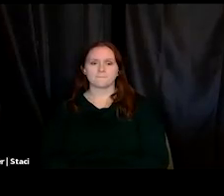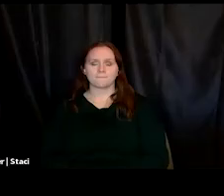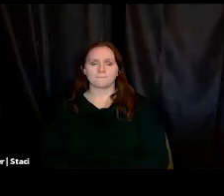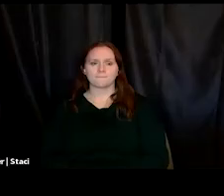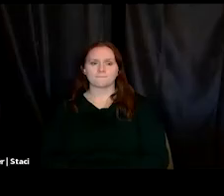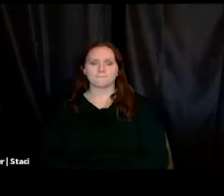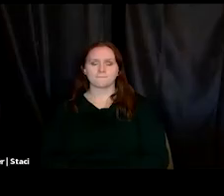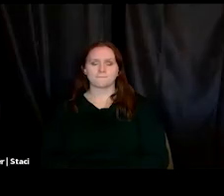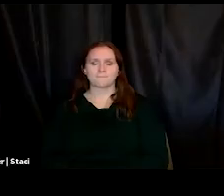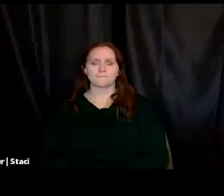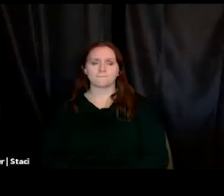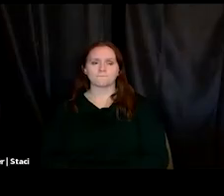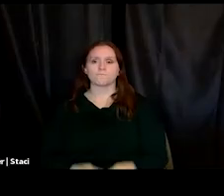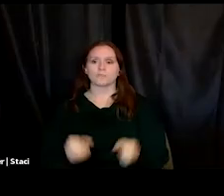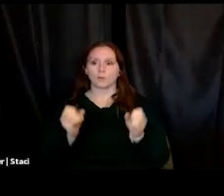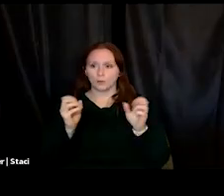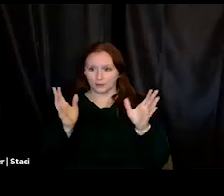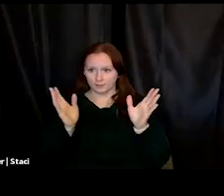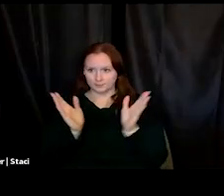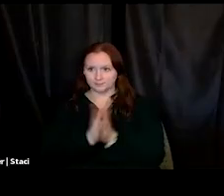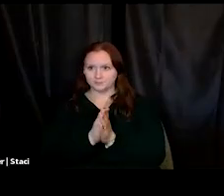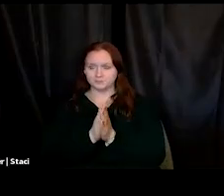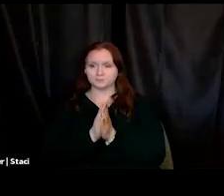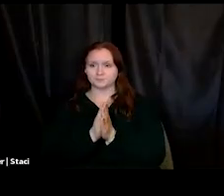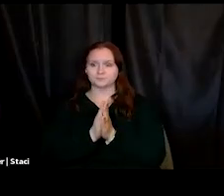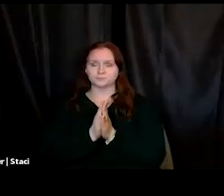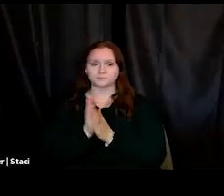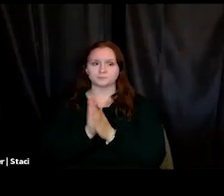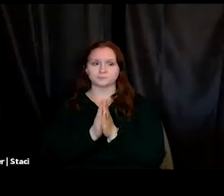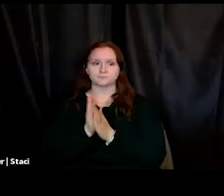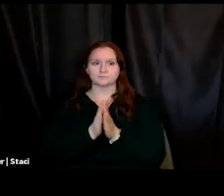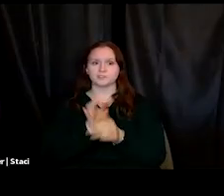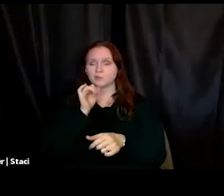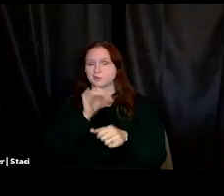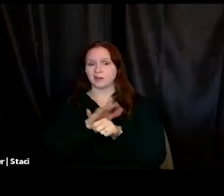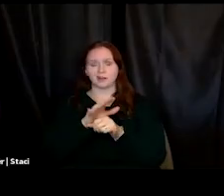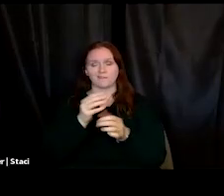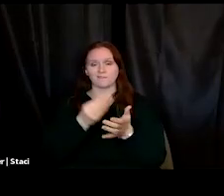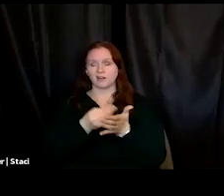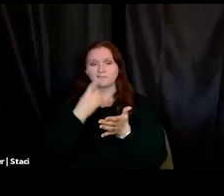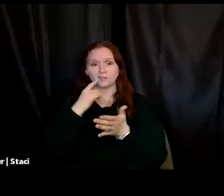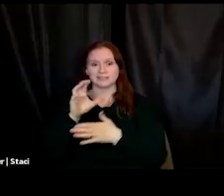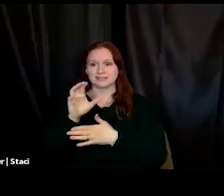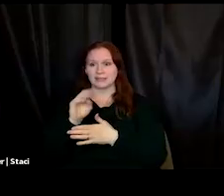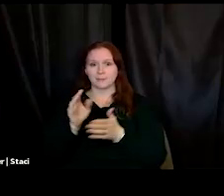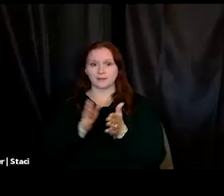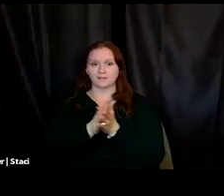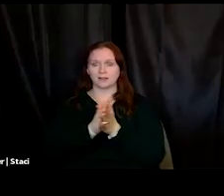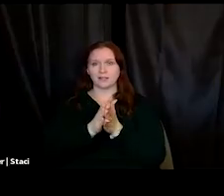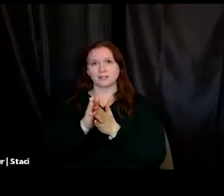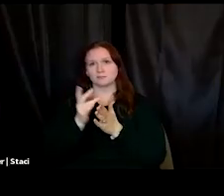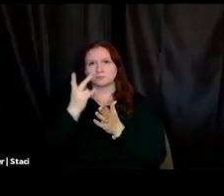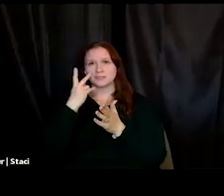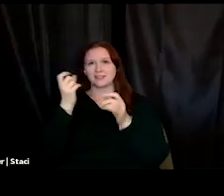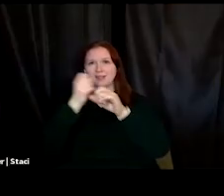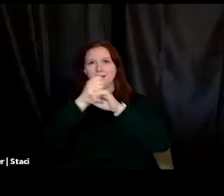sobre un ejemplo real del formulario 1699 completado. Algunas personas tenían preocupaciones sobre completarlo,